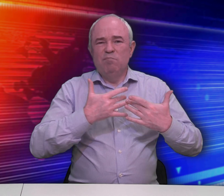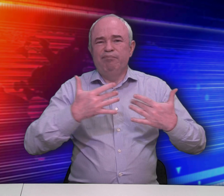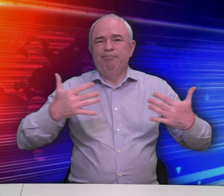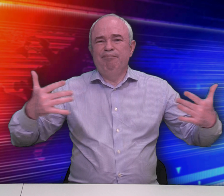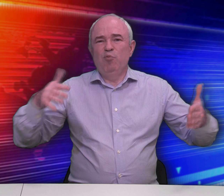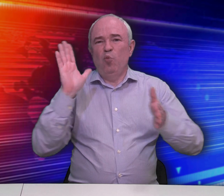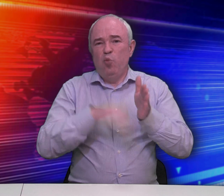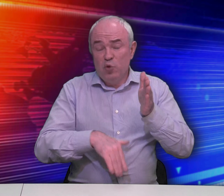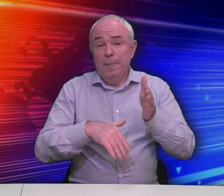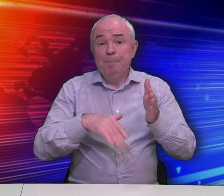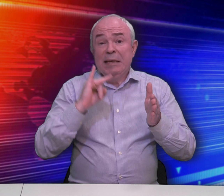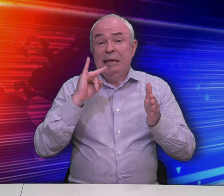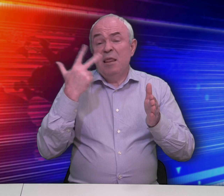которые только прогрессировали.